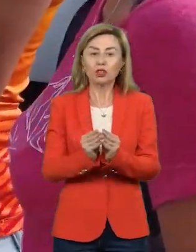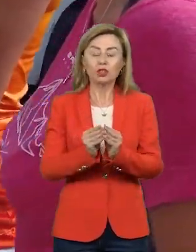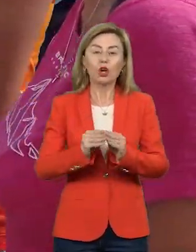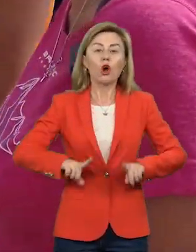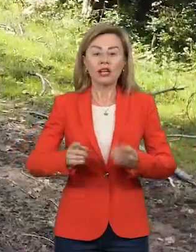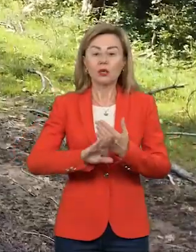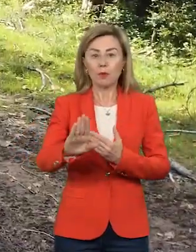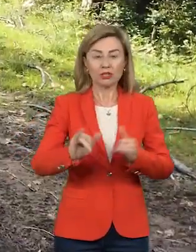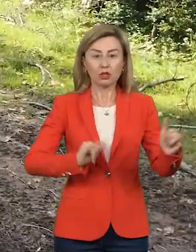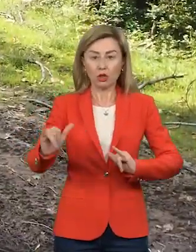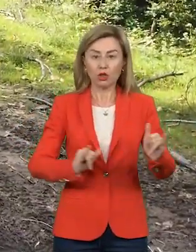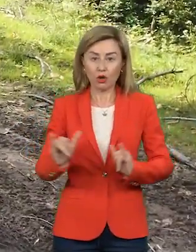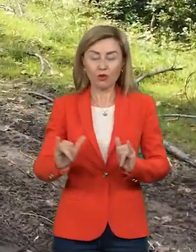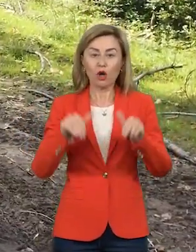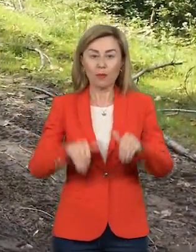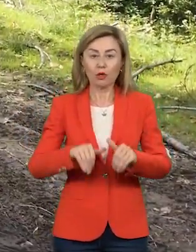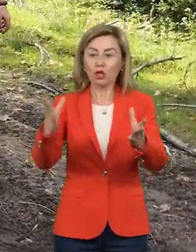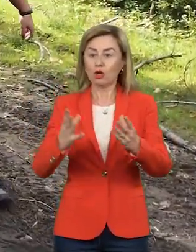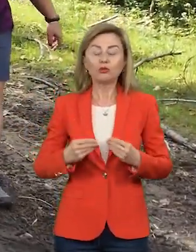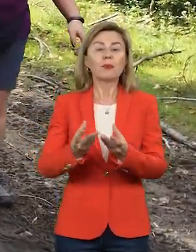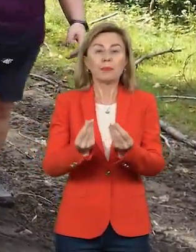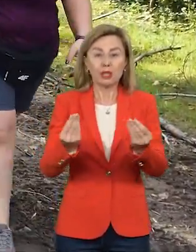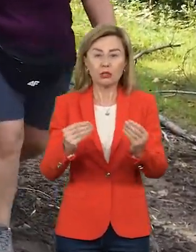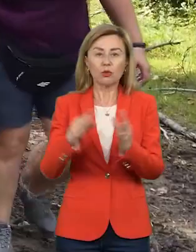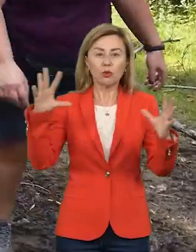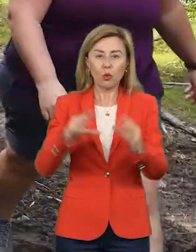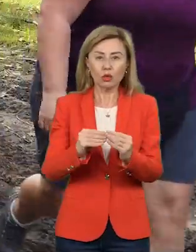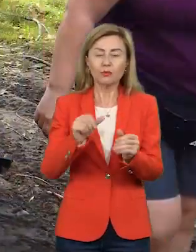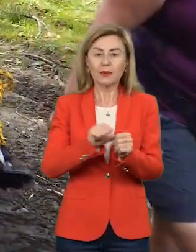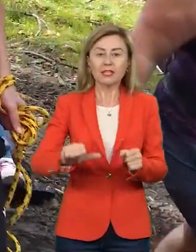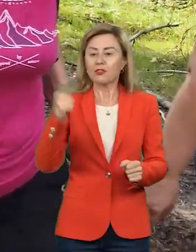dzięki któremu można pozyskać środki o łącznej wartości 2 milionów zł.